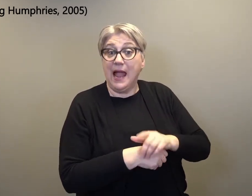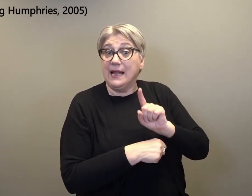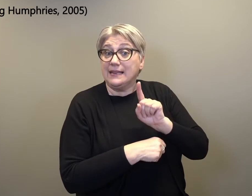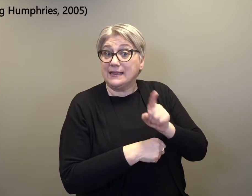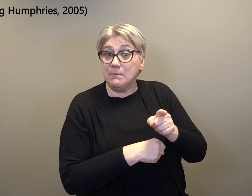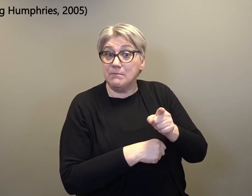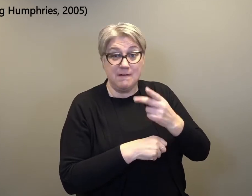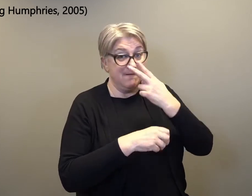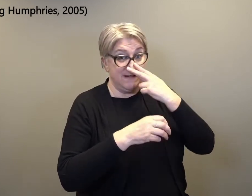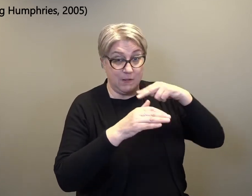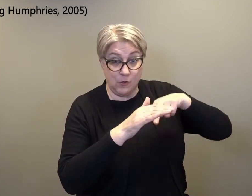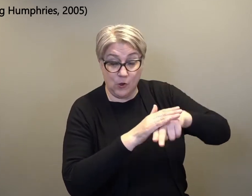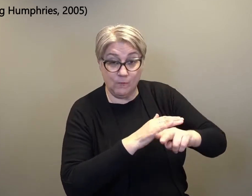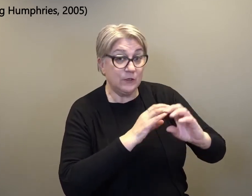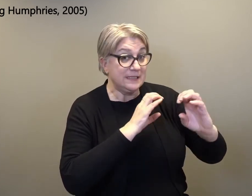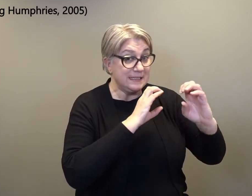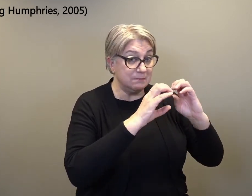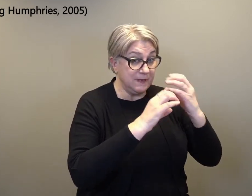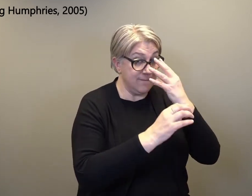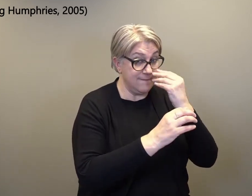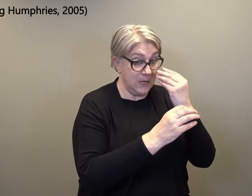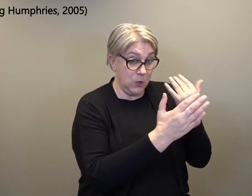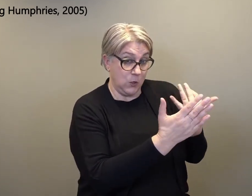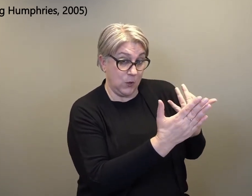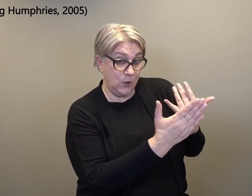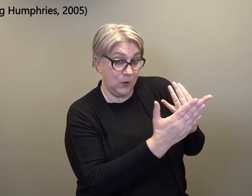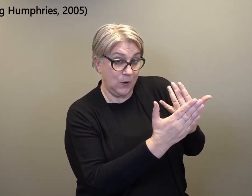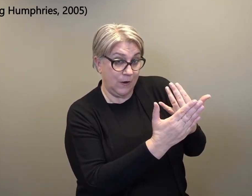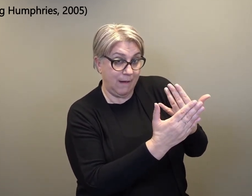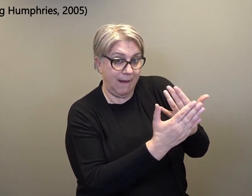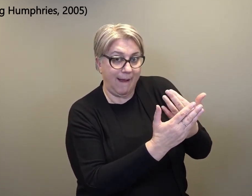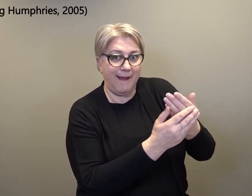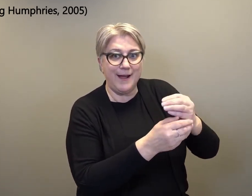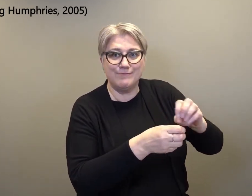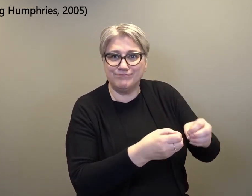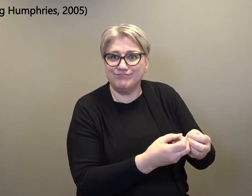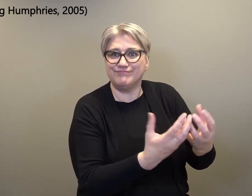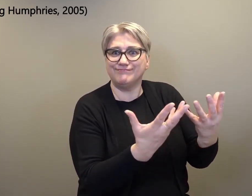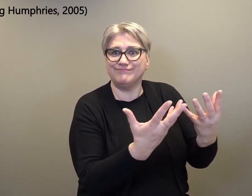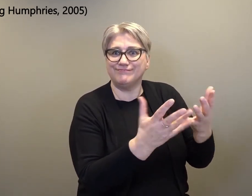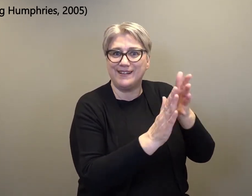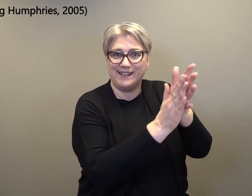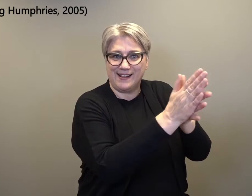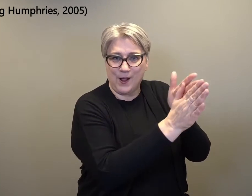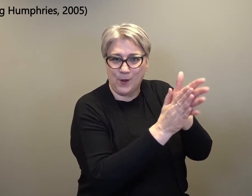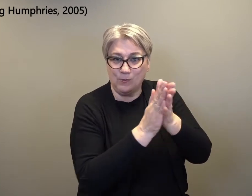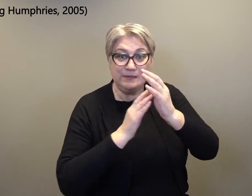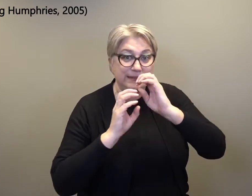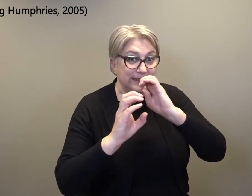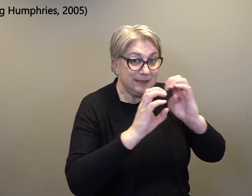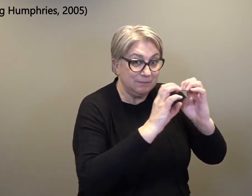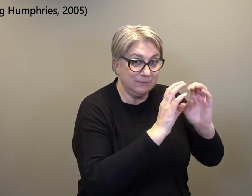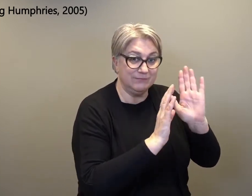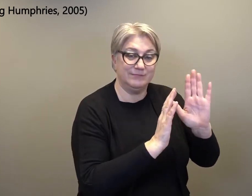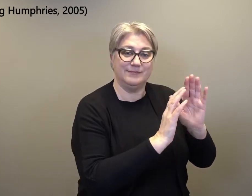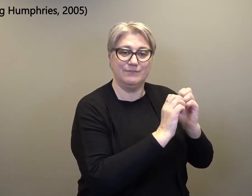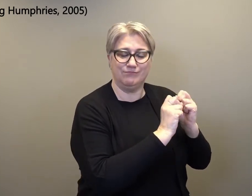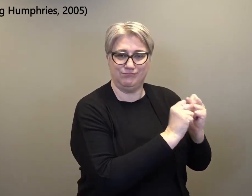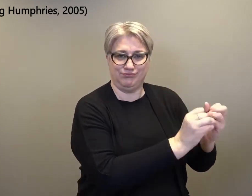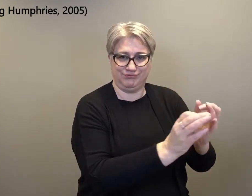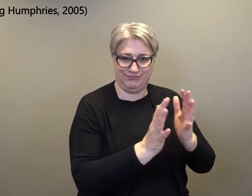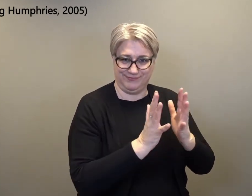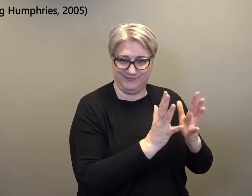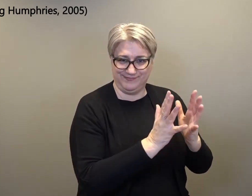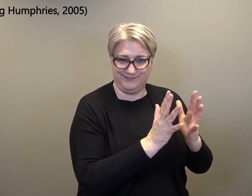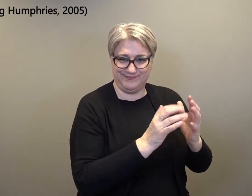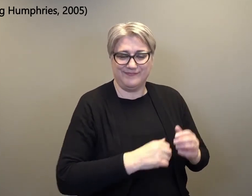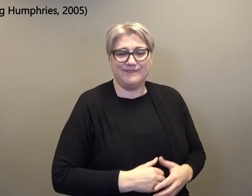Þessi viðhorf og samskiptavenjur urðu til í kringum táknmálið og samskipti á táknmáli.